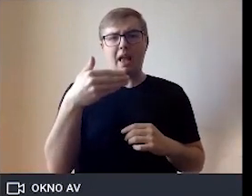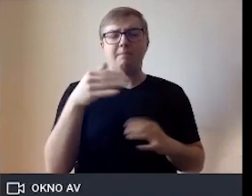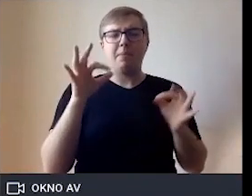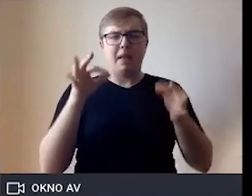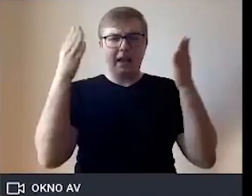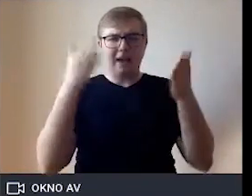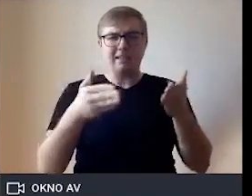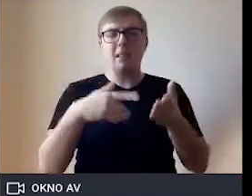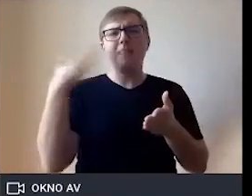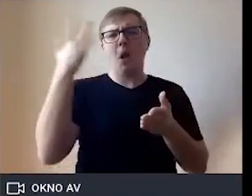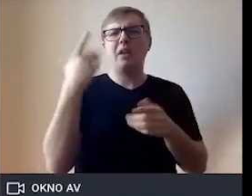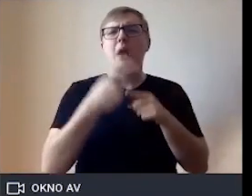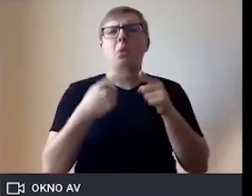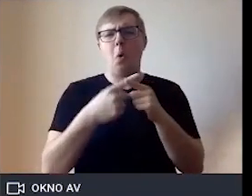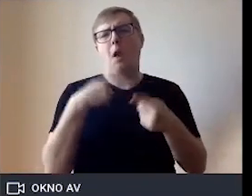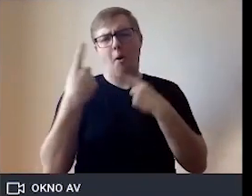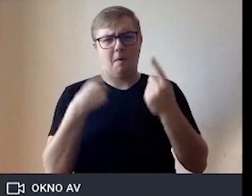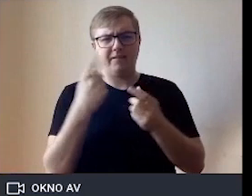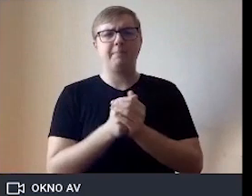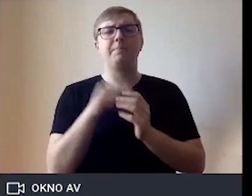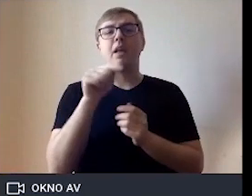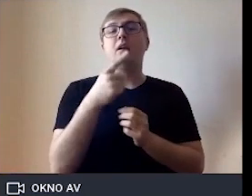Teraz będziemy krótko omawiać teorię PJM: